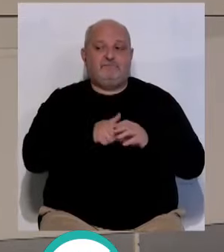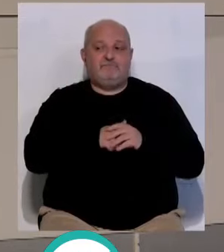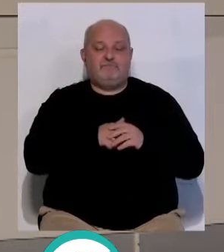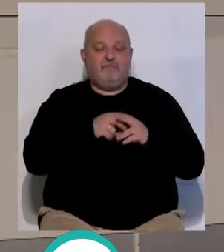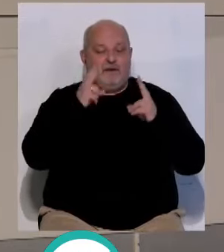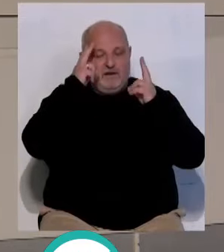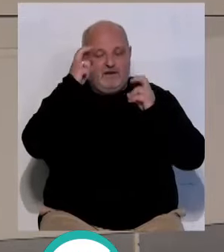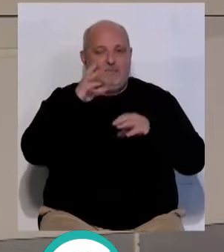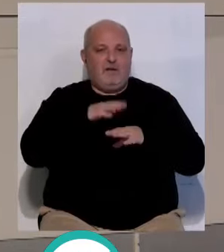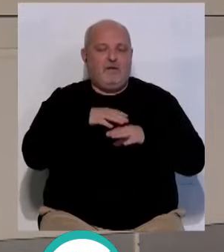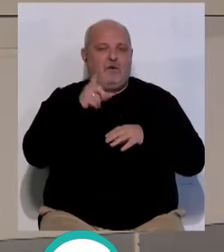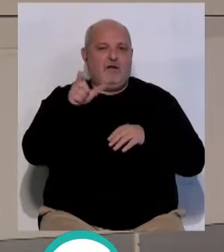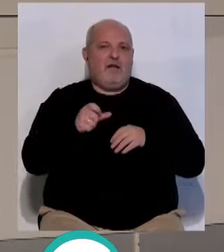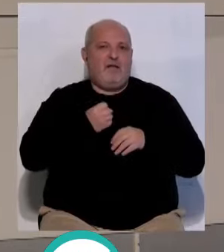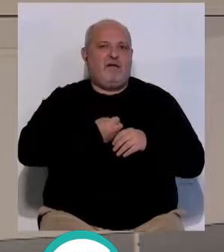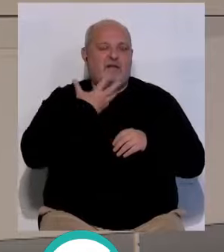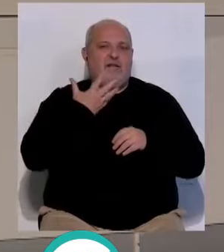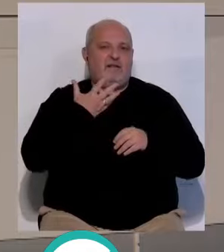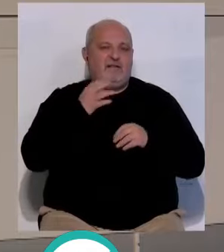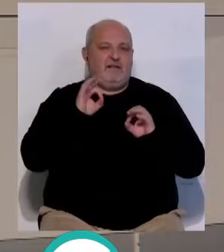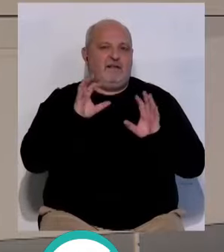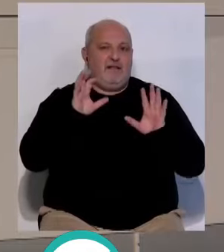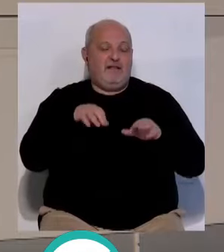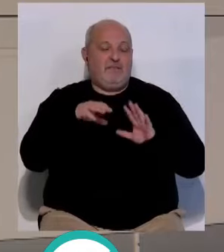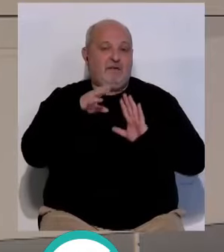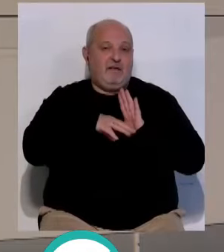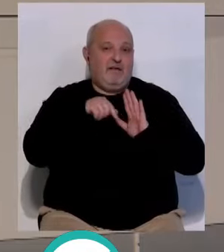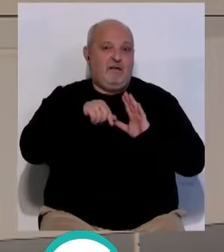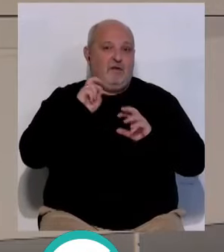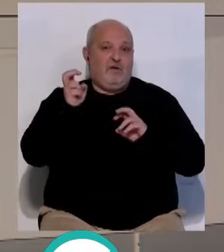recuerdos para un gran aficionado de seguidor de este programa y de otros muchos contenidos